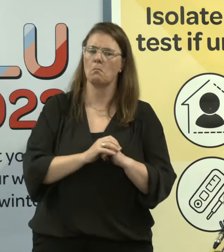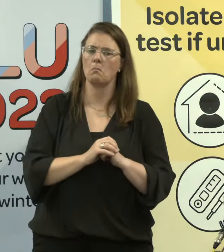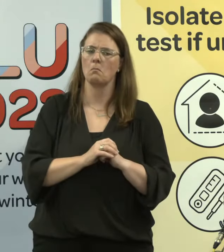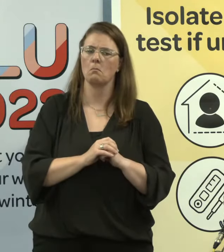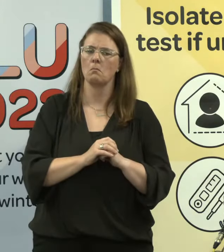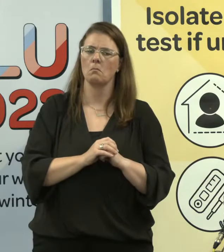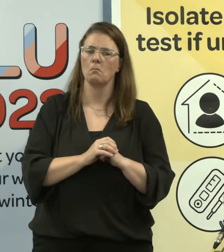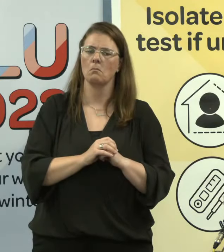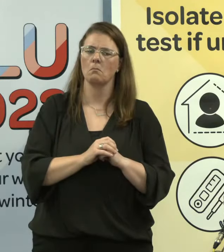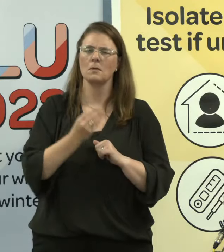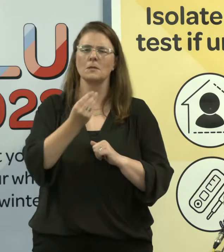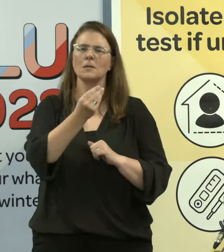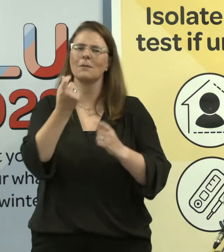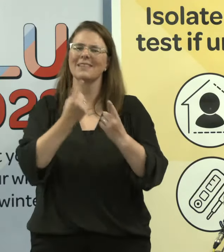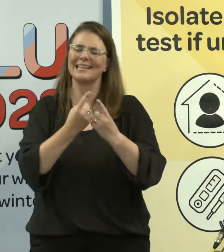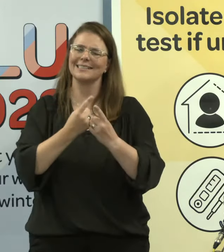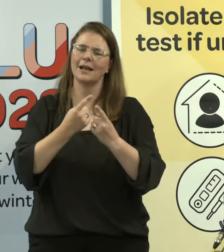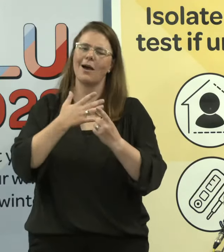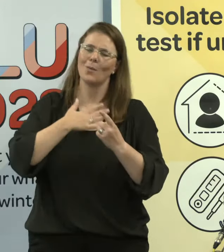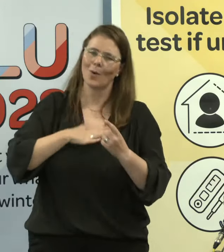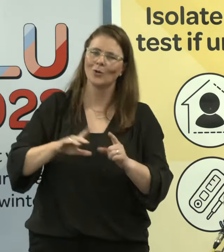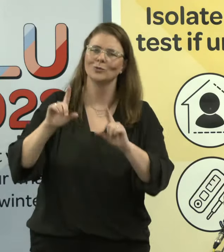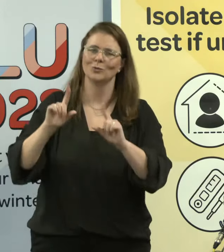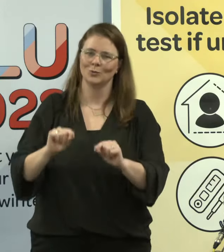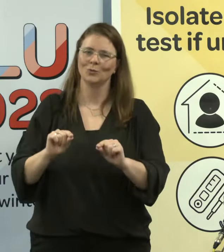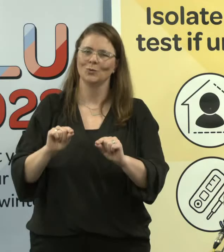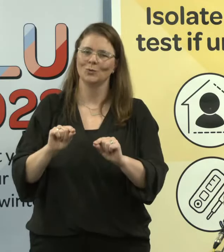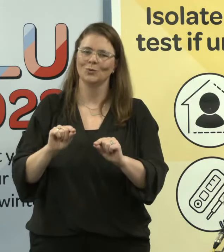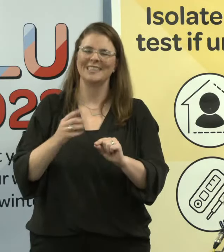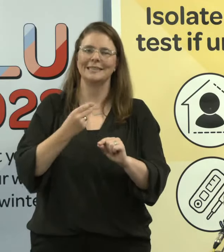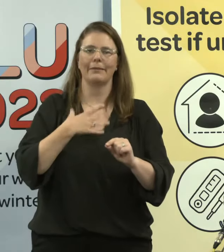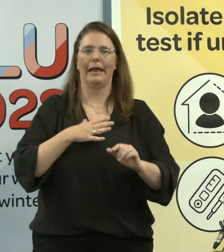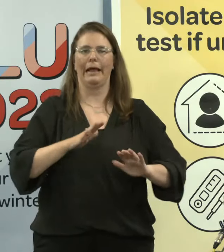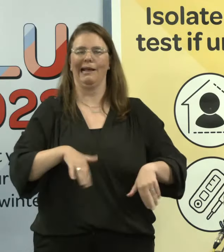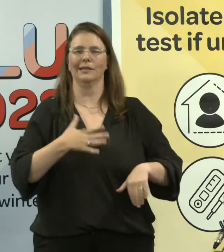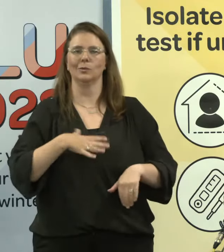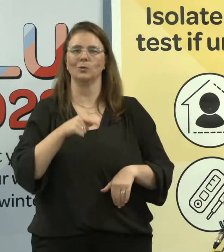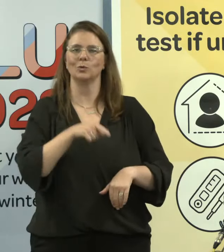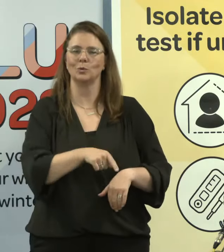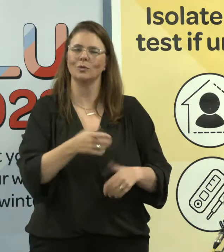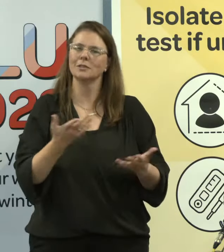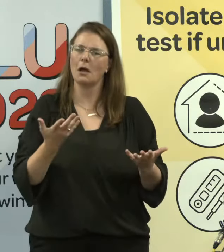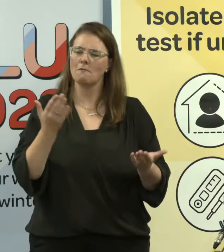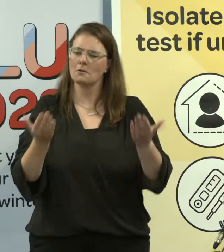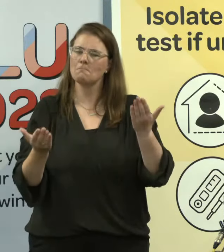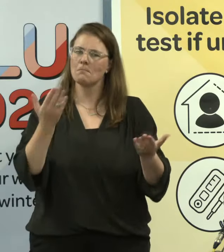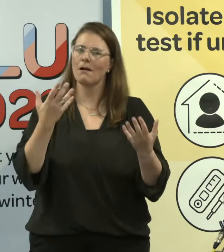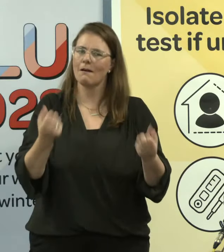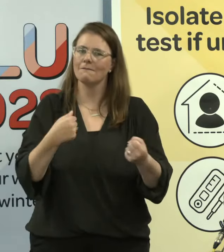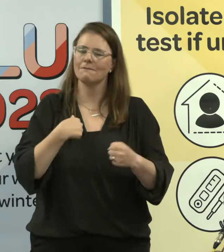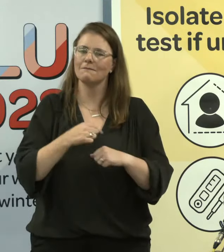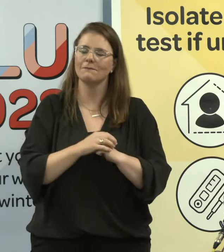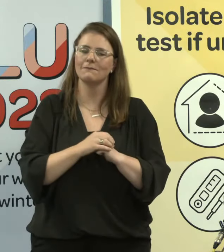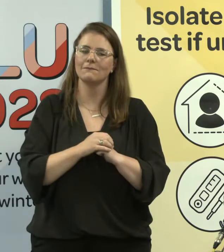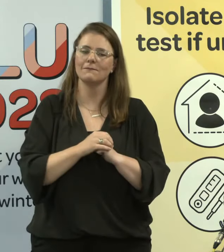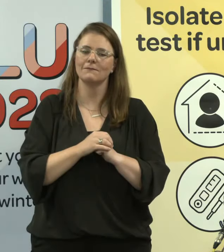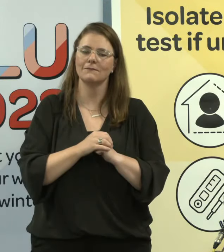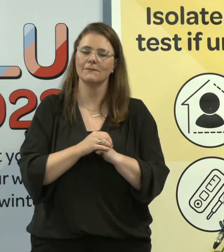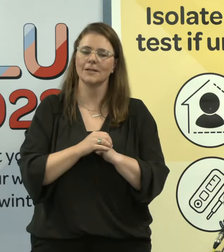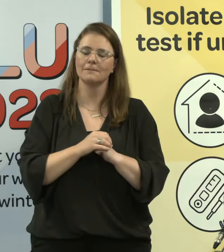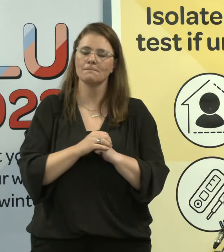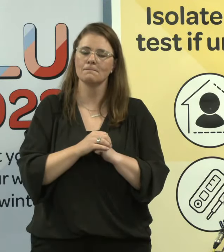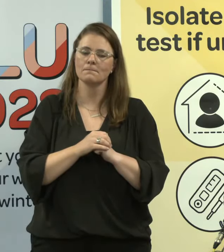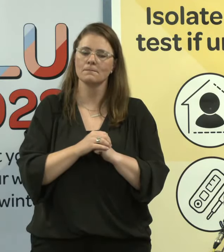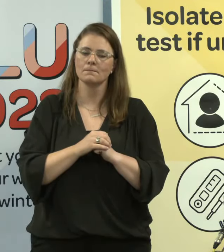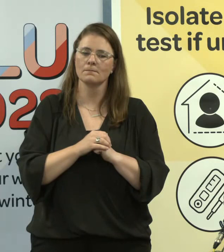wera, engari ka ngenge ahau. He